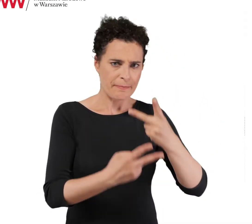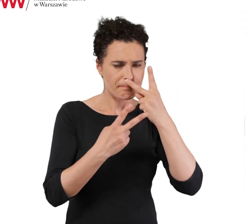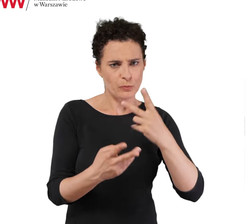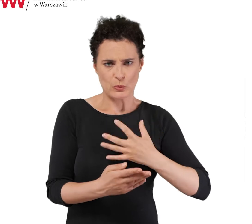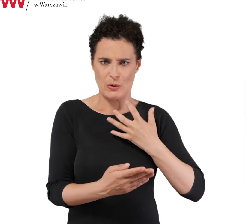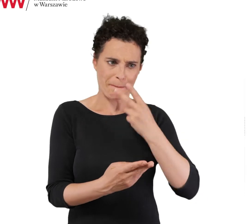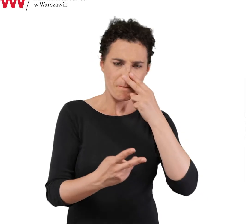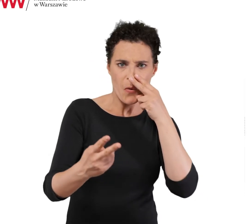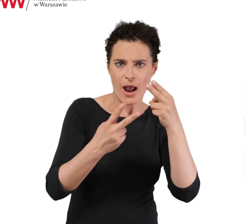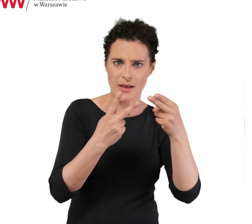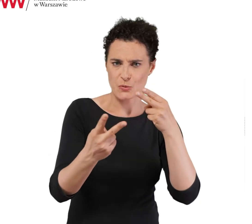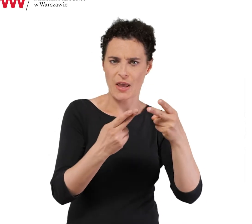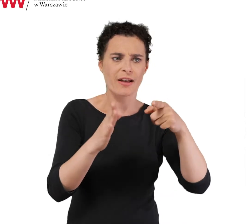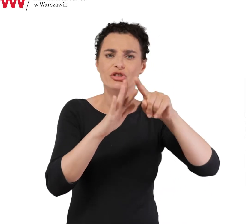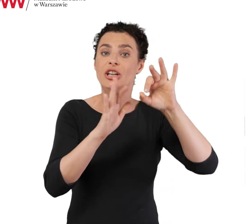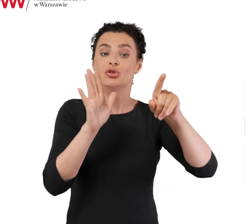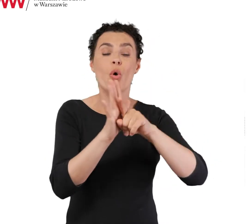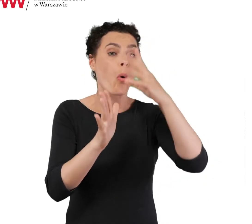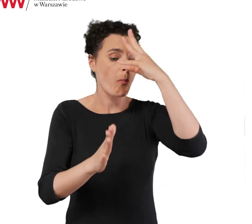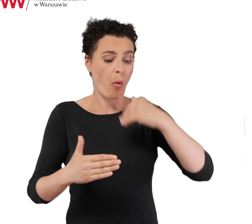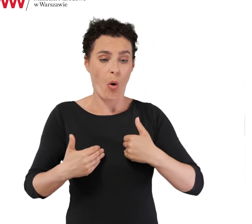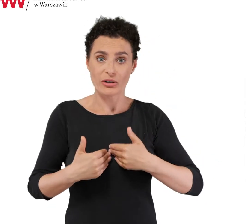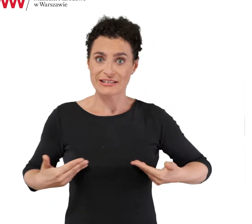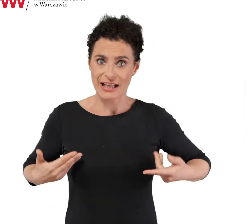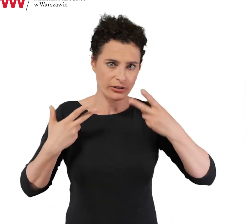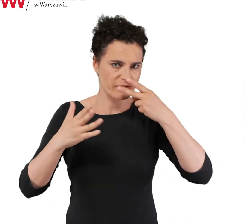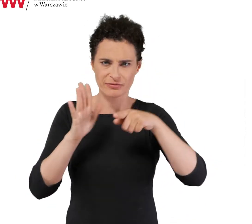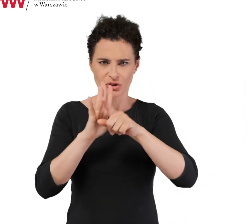wykorzenienie postaci z ciągłości tradycji kulturowej.